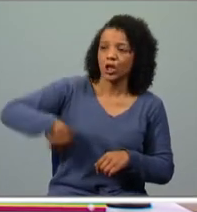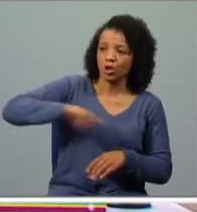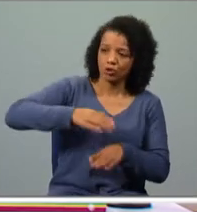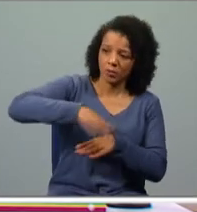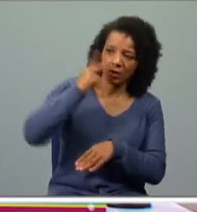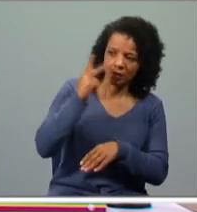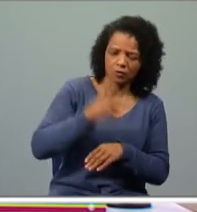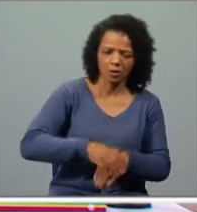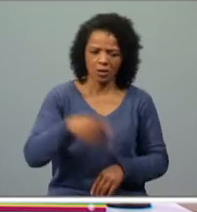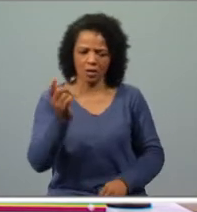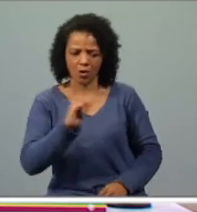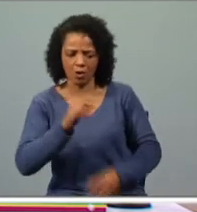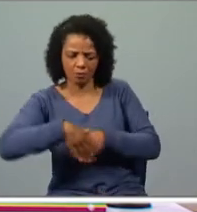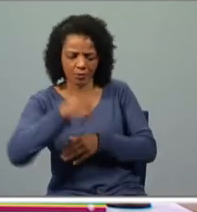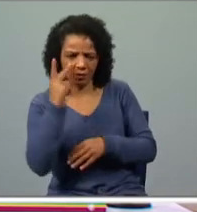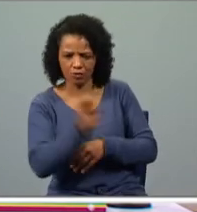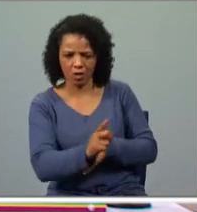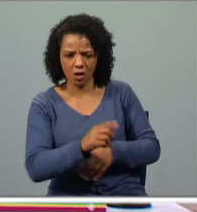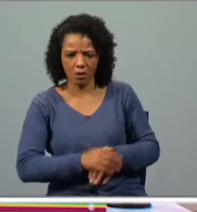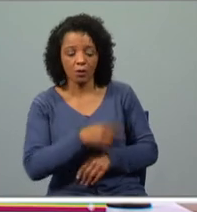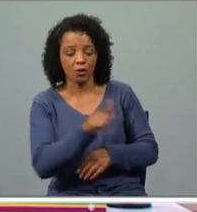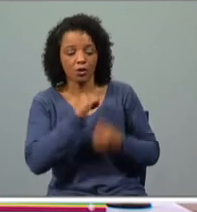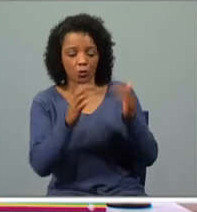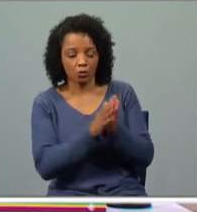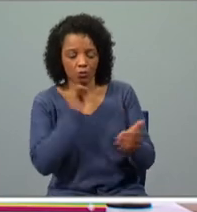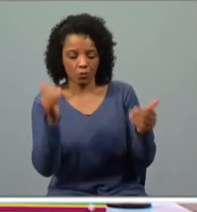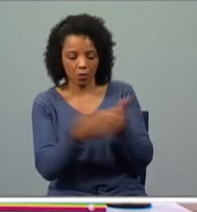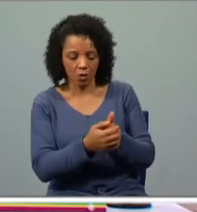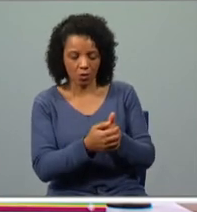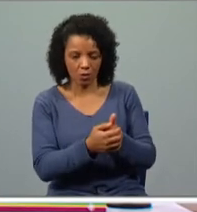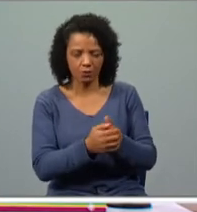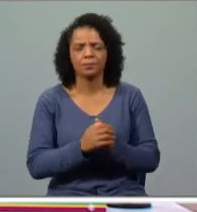e ele disse não não vocês não saem daqui vírus vocês vão morrer todos depois 他說不，不，你不要離開這裡病毒你們以後都會死